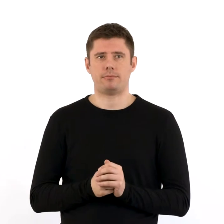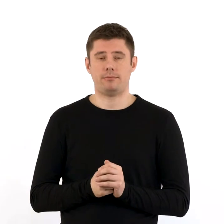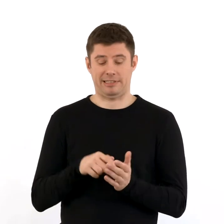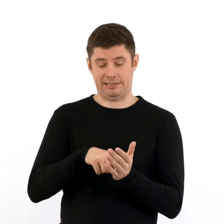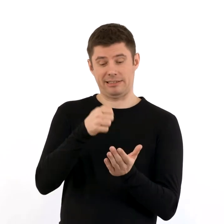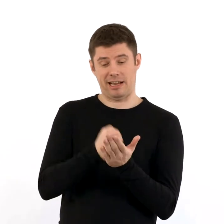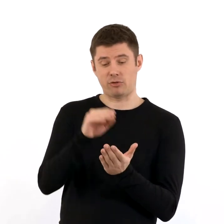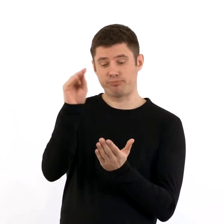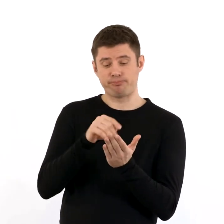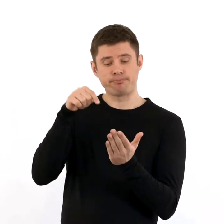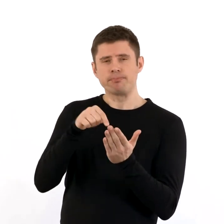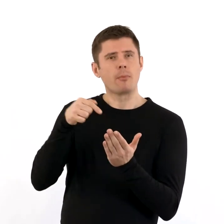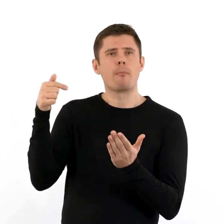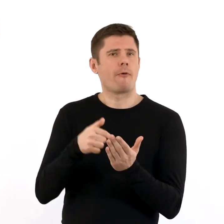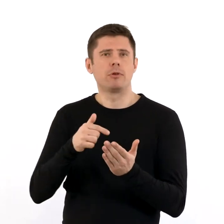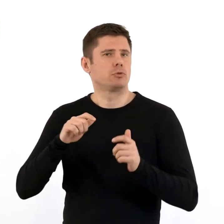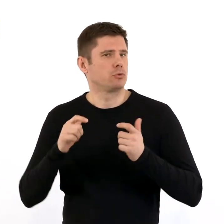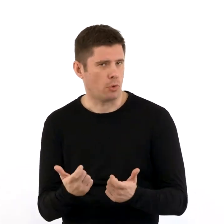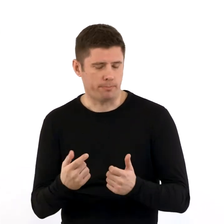Powinien zawierać: